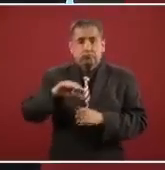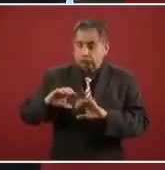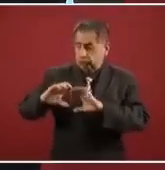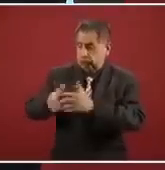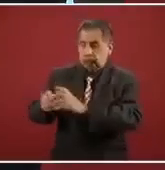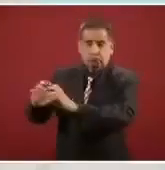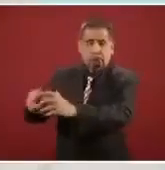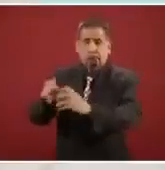convocadas.